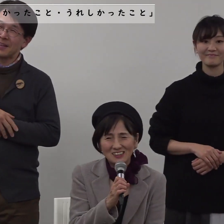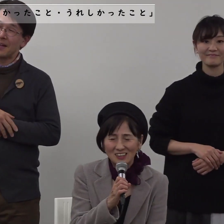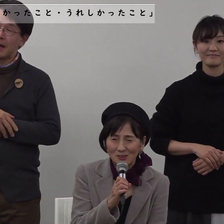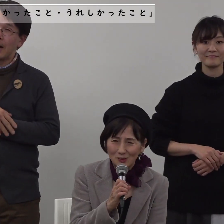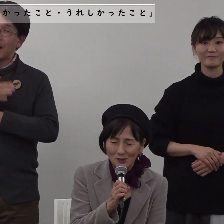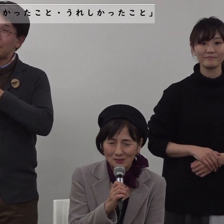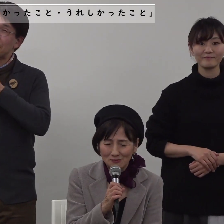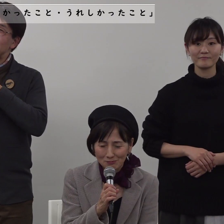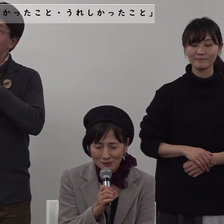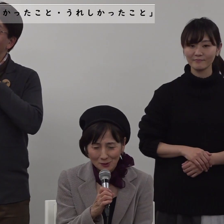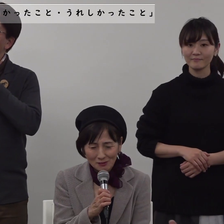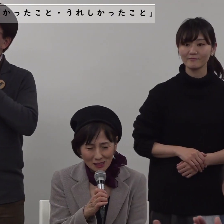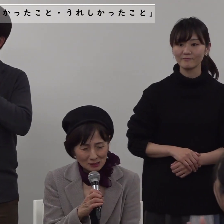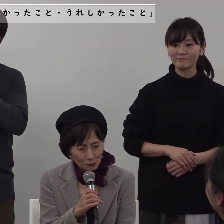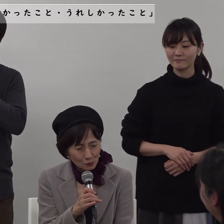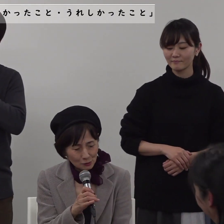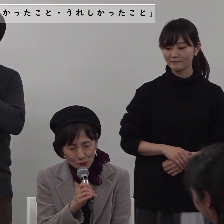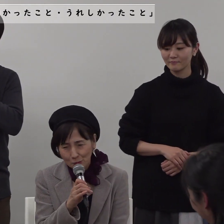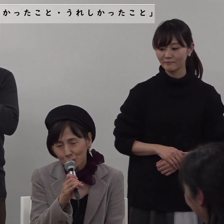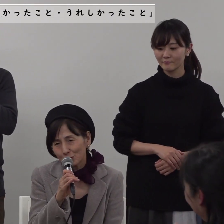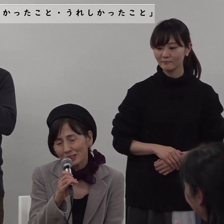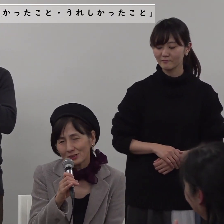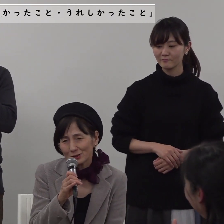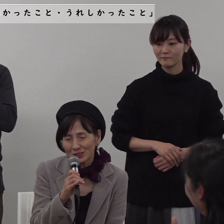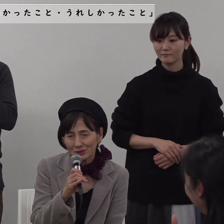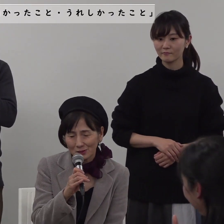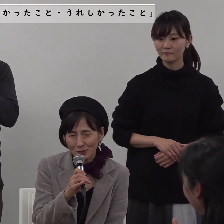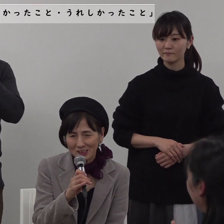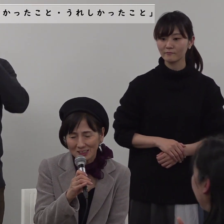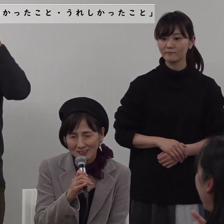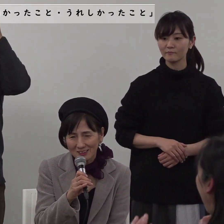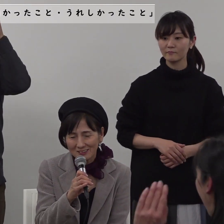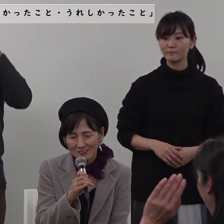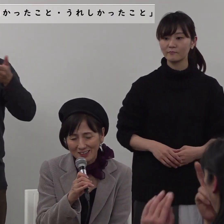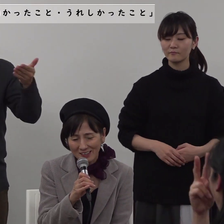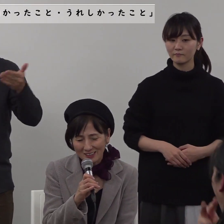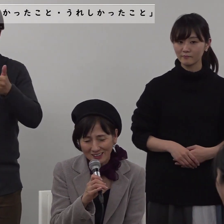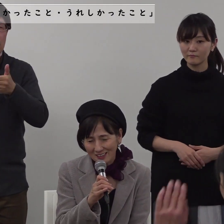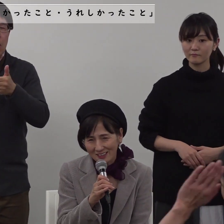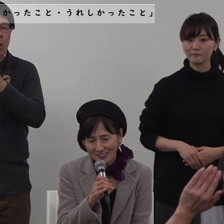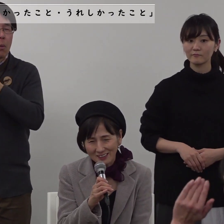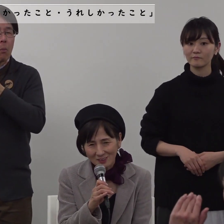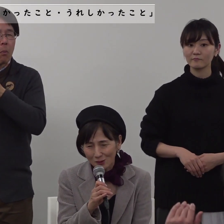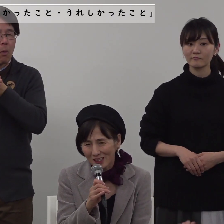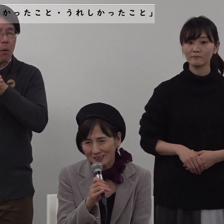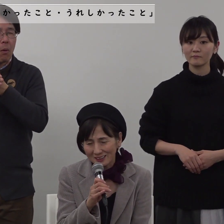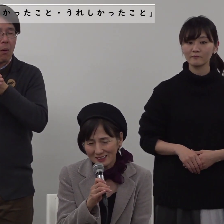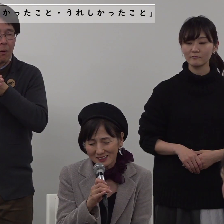セアマリ）助かったこと…それは本当盲導犬のお仕事をしてくれるので家から出た途端に